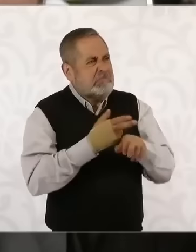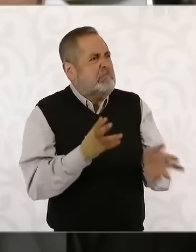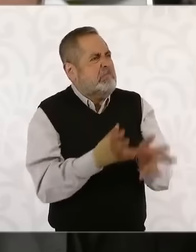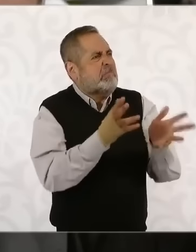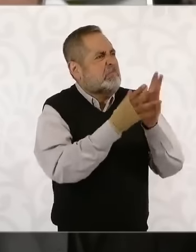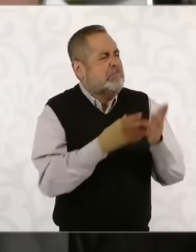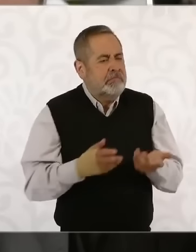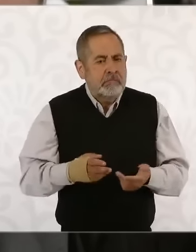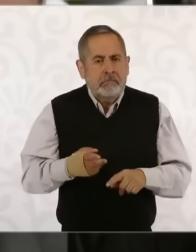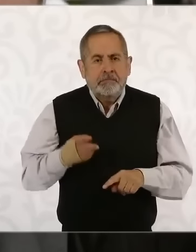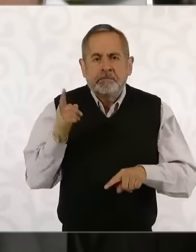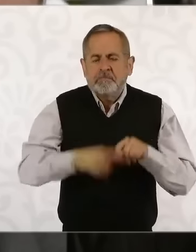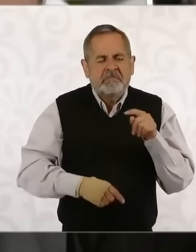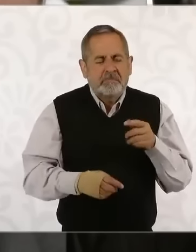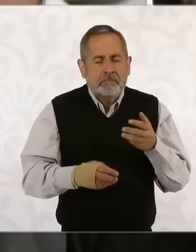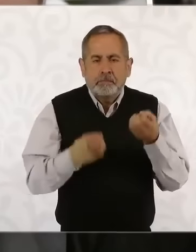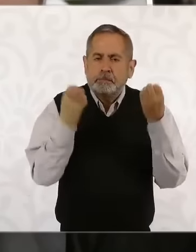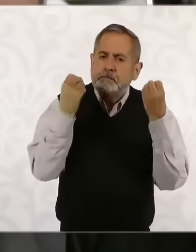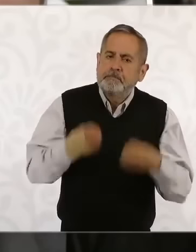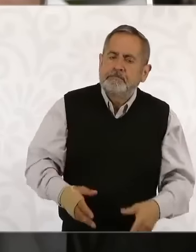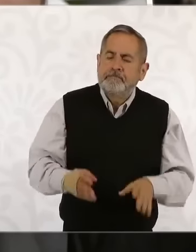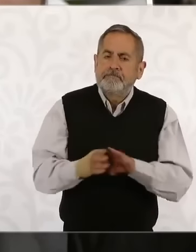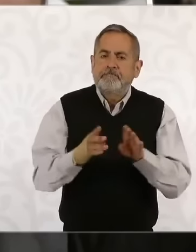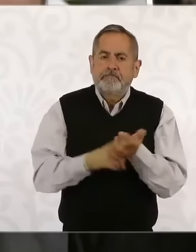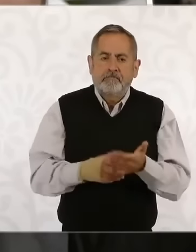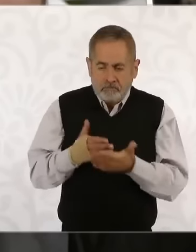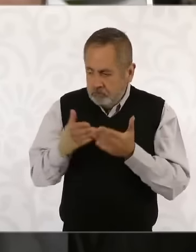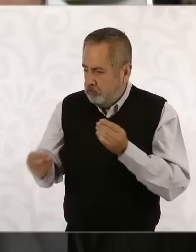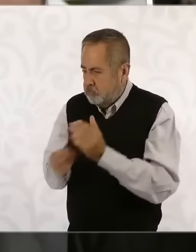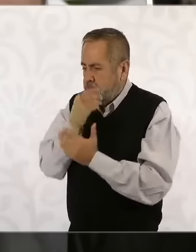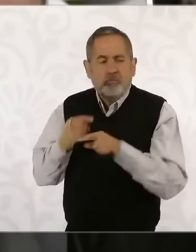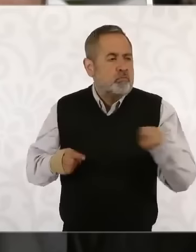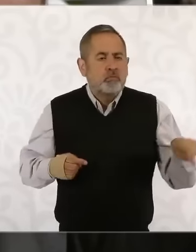para impulsar la inversión de manera transparente y el mercado interno. Presidenta, esta inversión